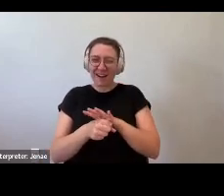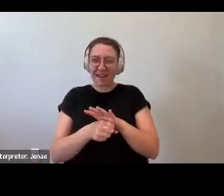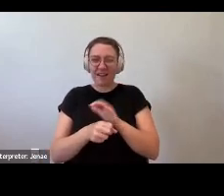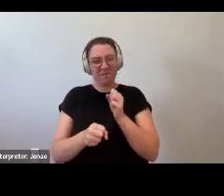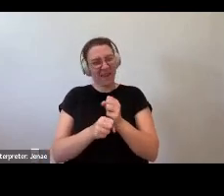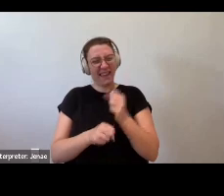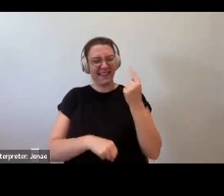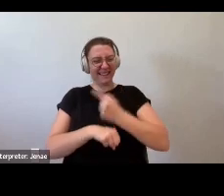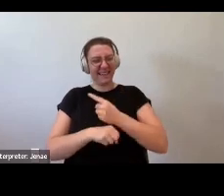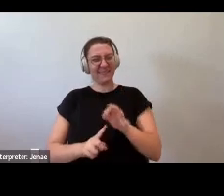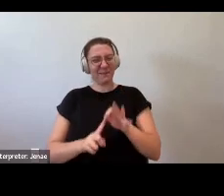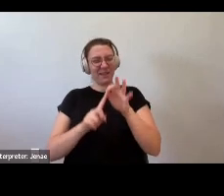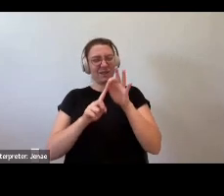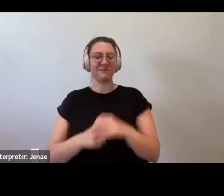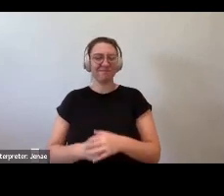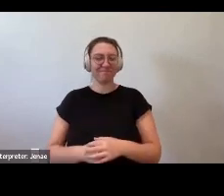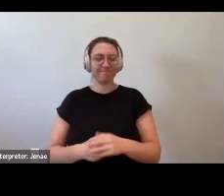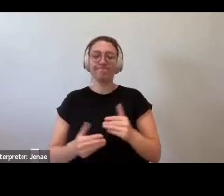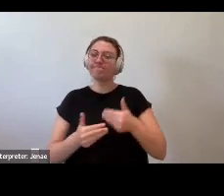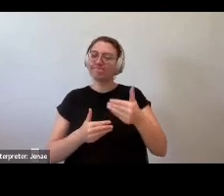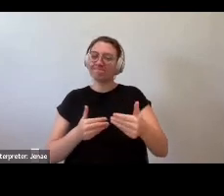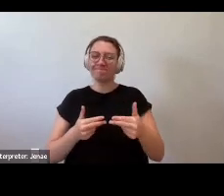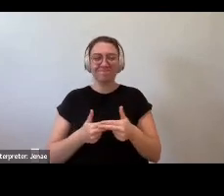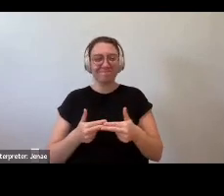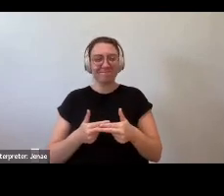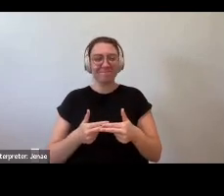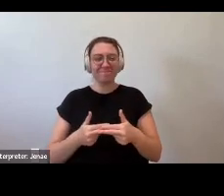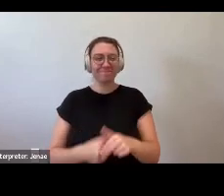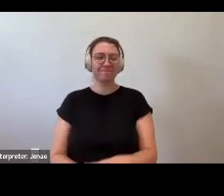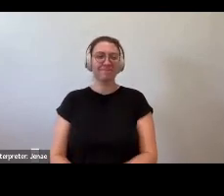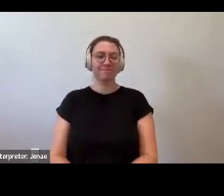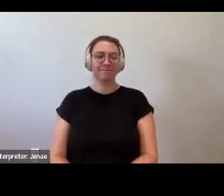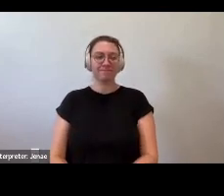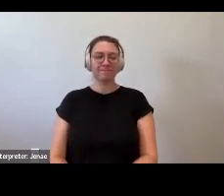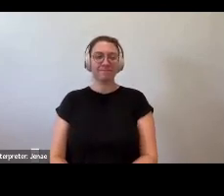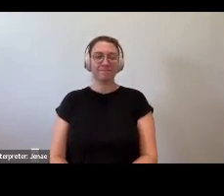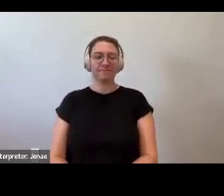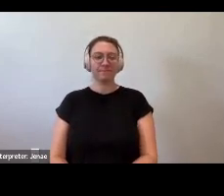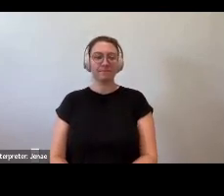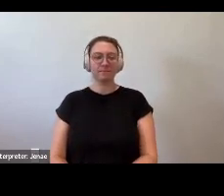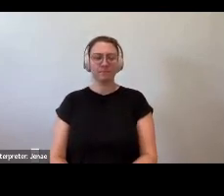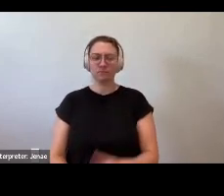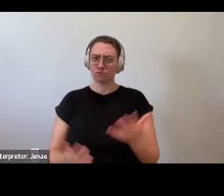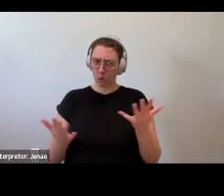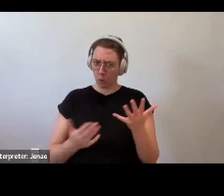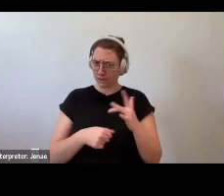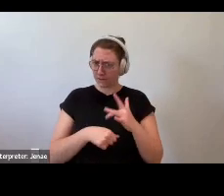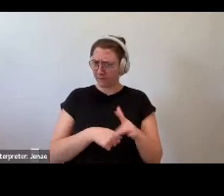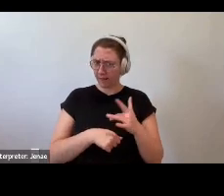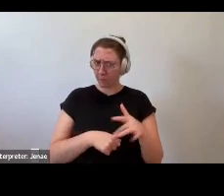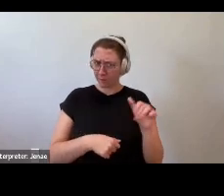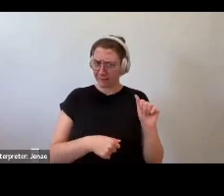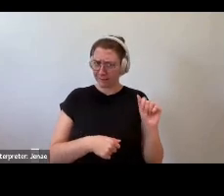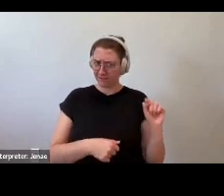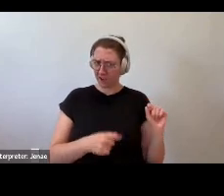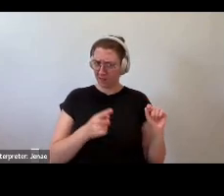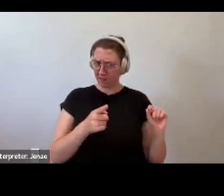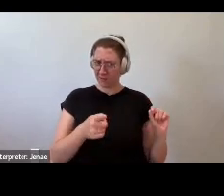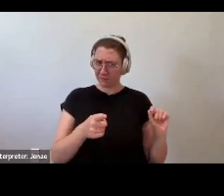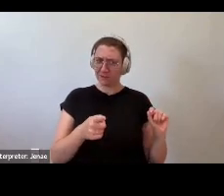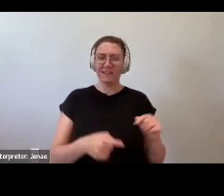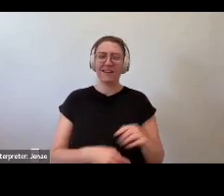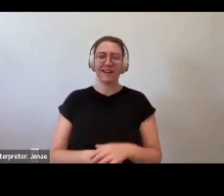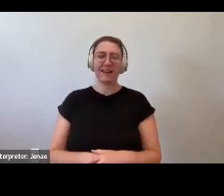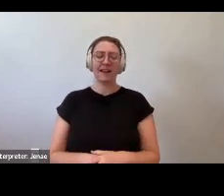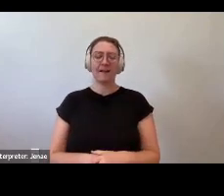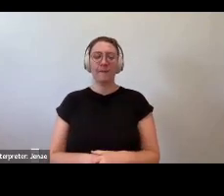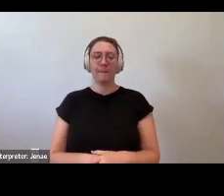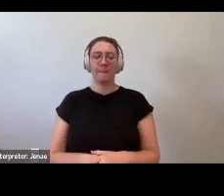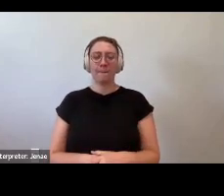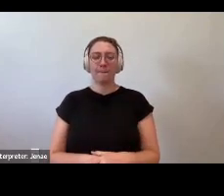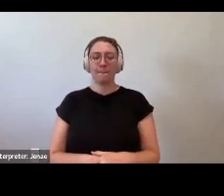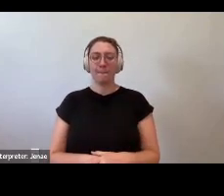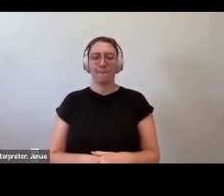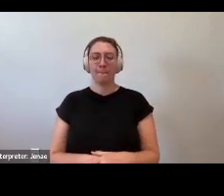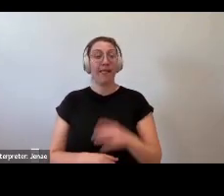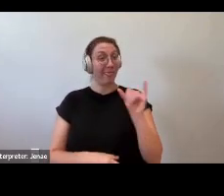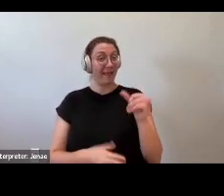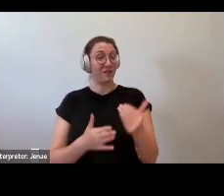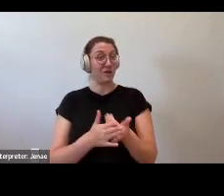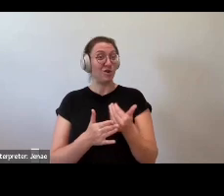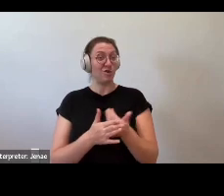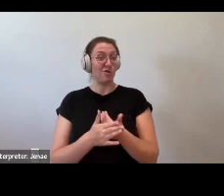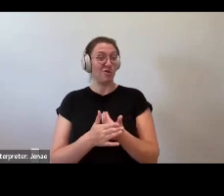especial. Siguiente diapositiva. La tecnología asistida disponible es nueva. Se acaba de publicar.